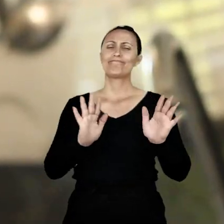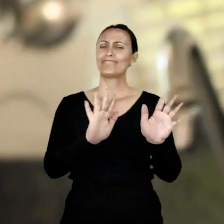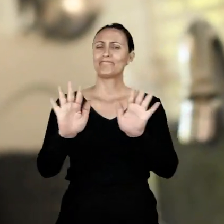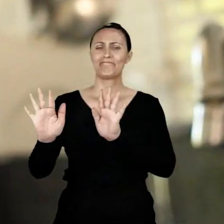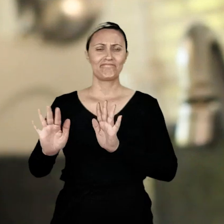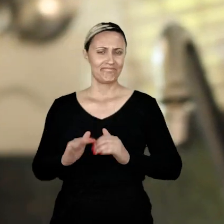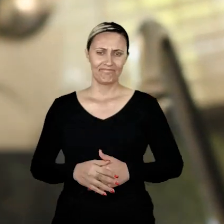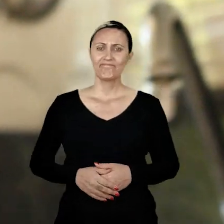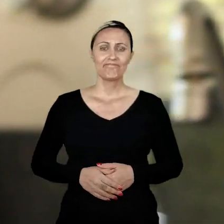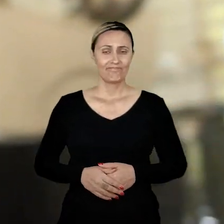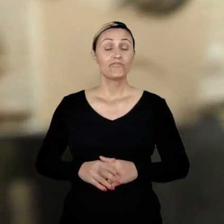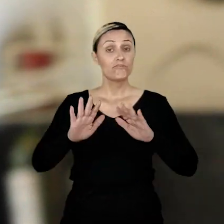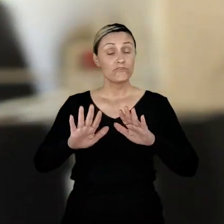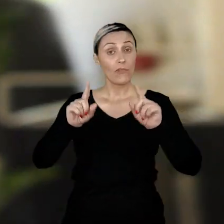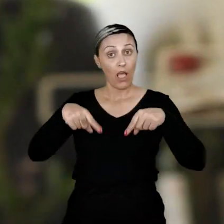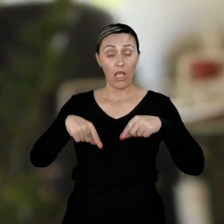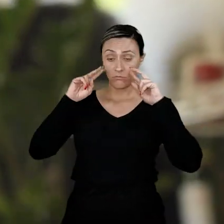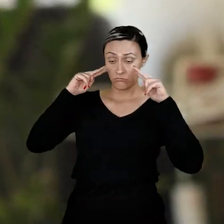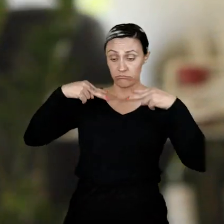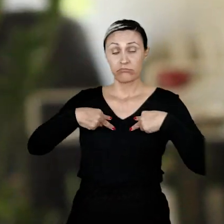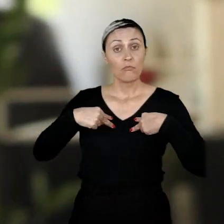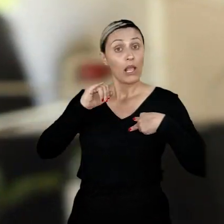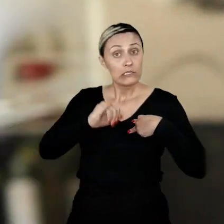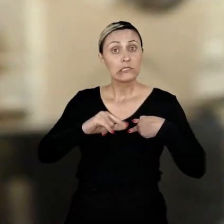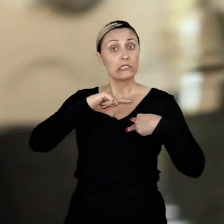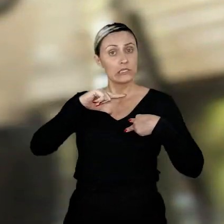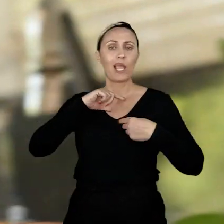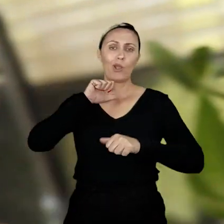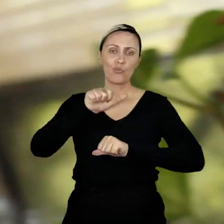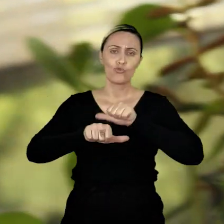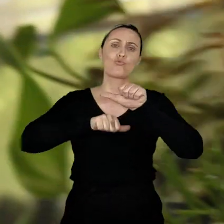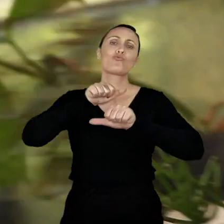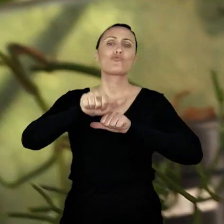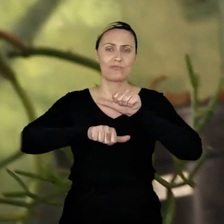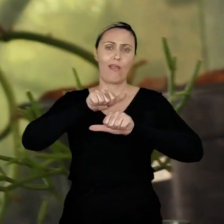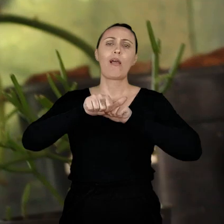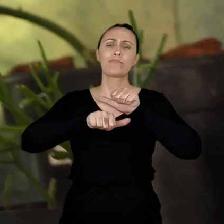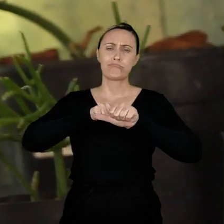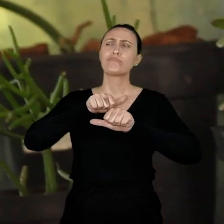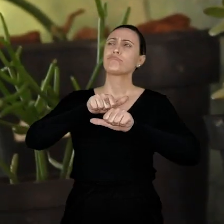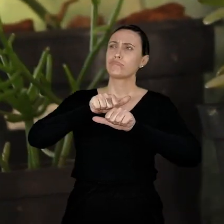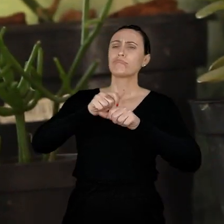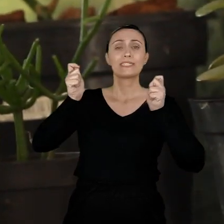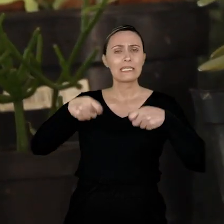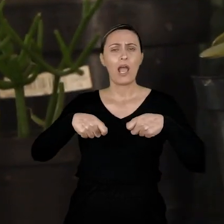O olhar para dentro só ocorre quando há movimento interno, dúvidas, novidades e pensamentos.